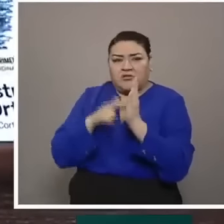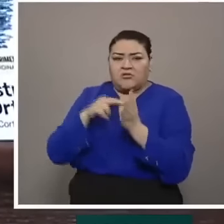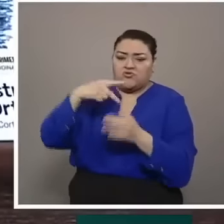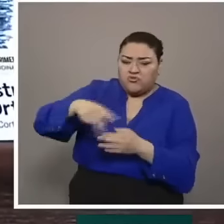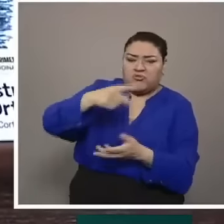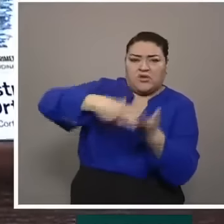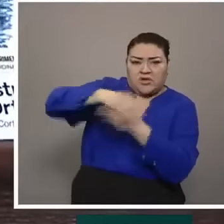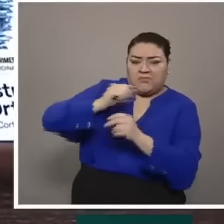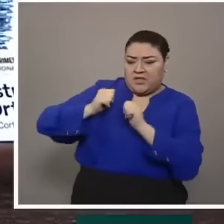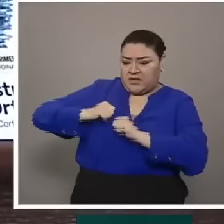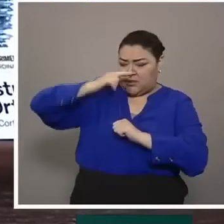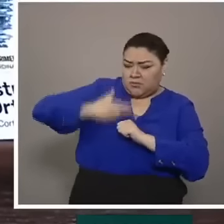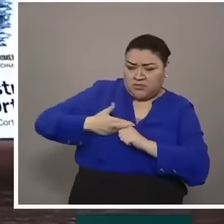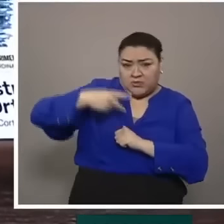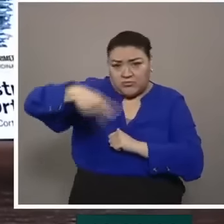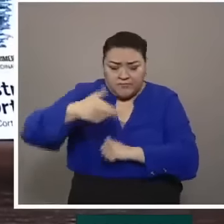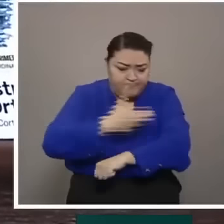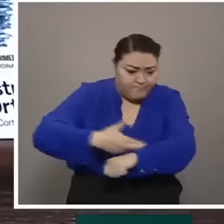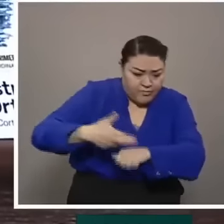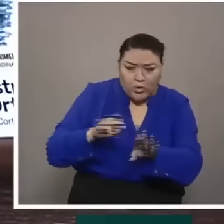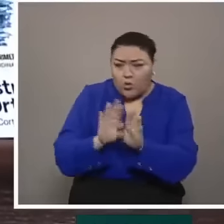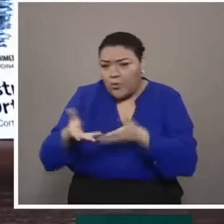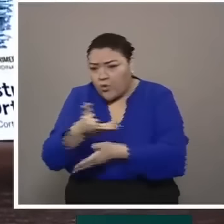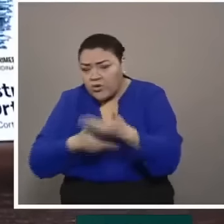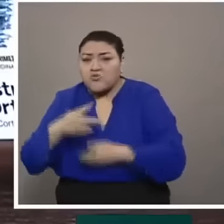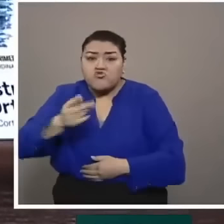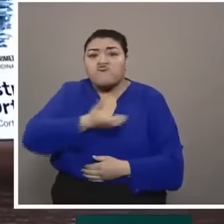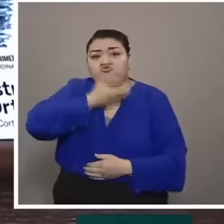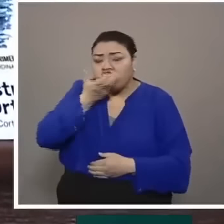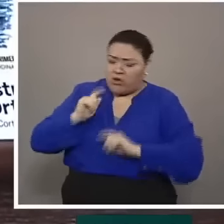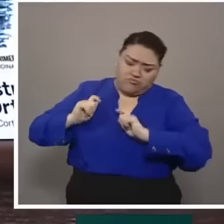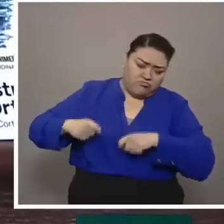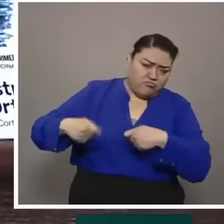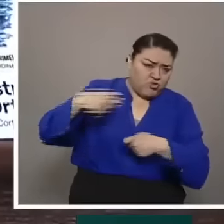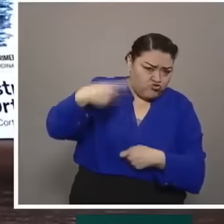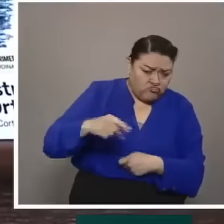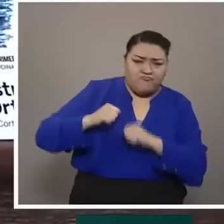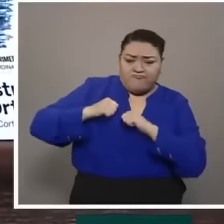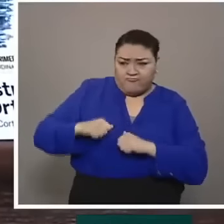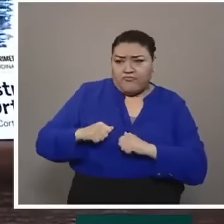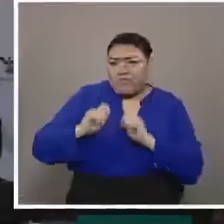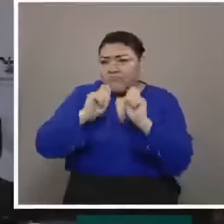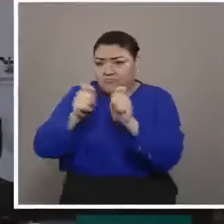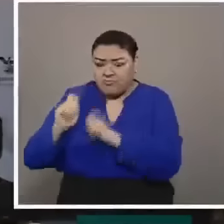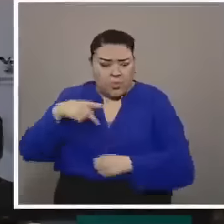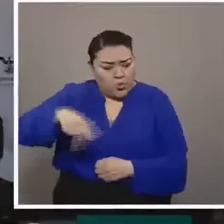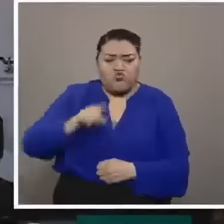procedimientos y prácticas tradicionales, a sus autoridades o representantes y a preservar